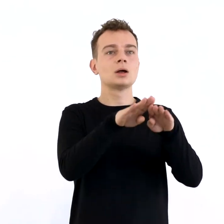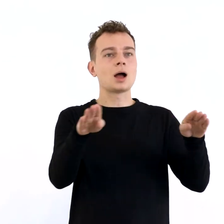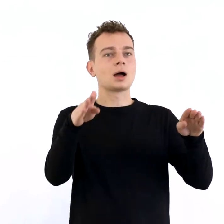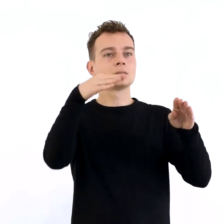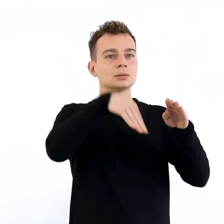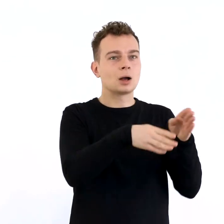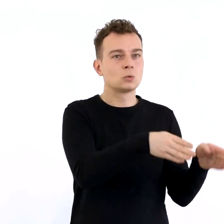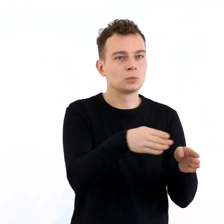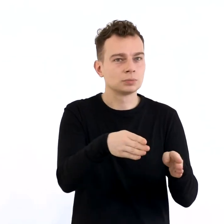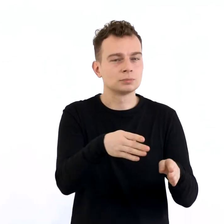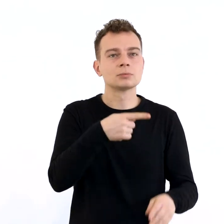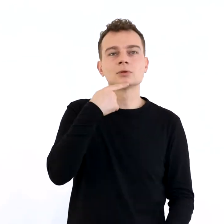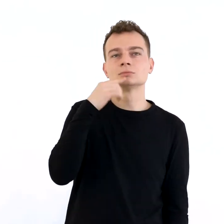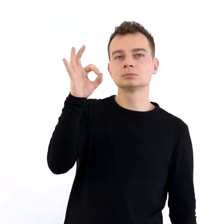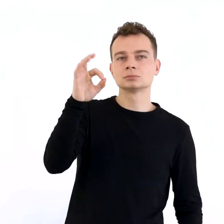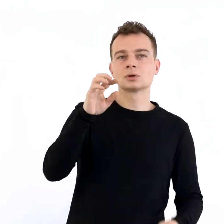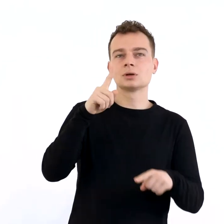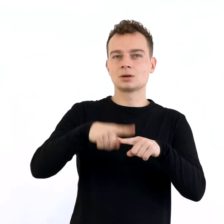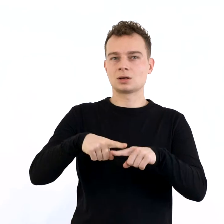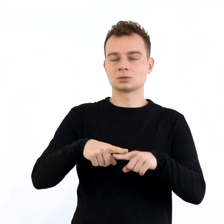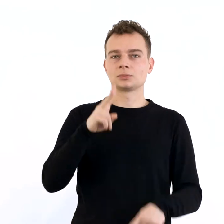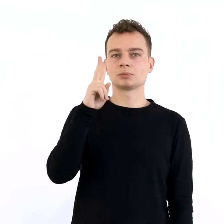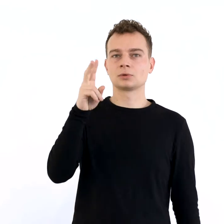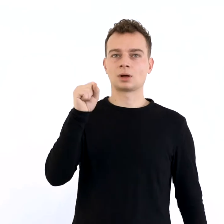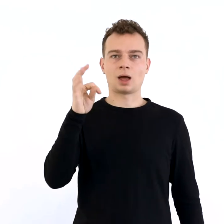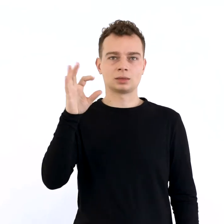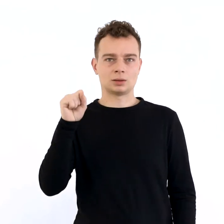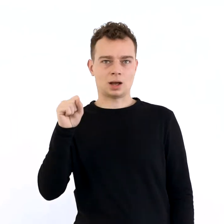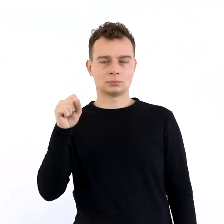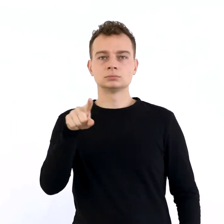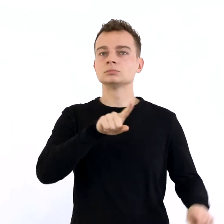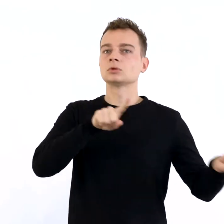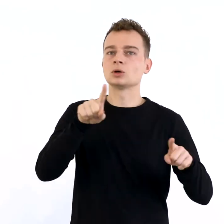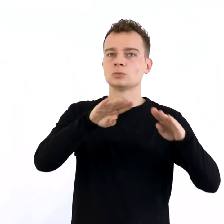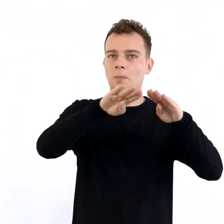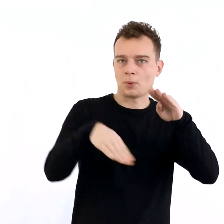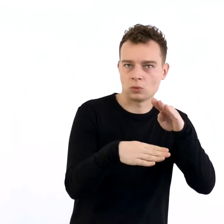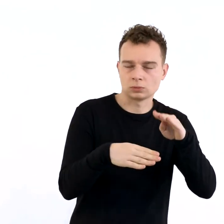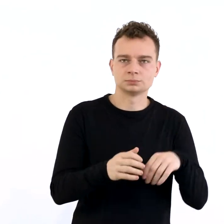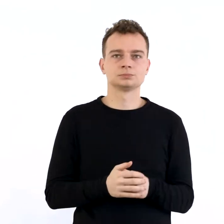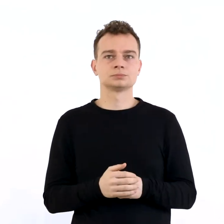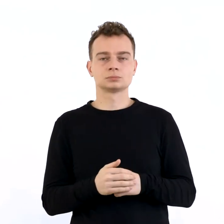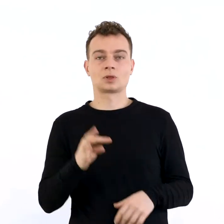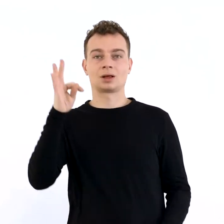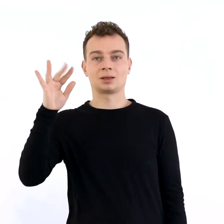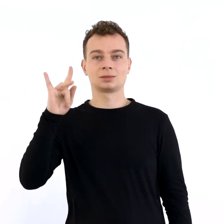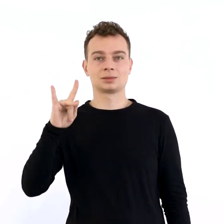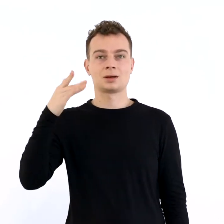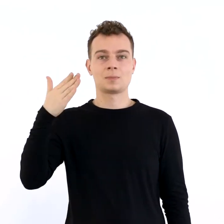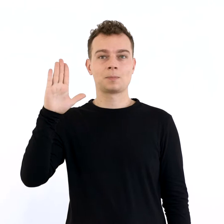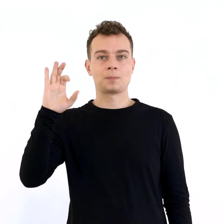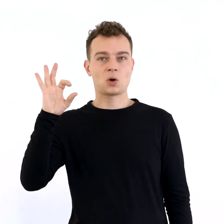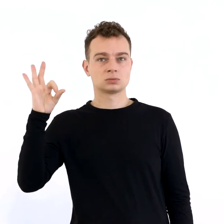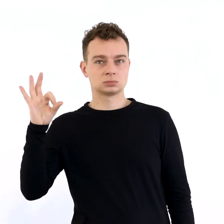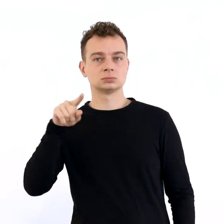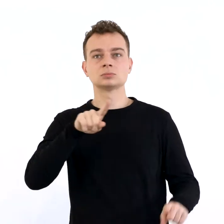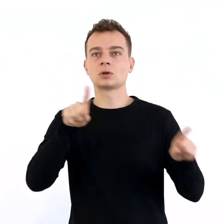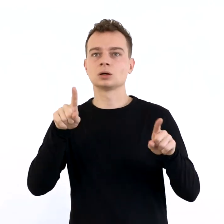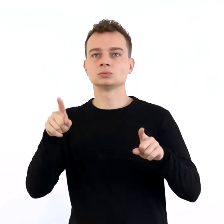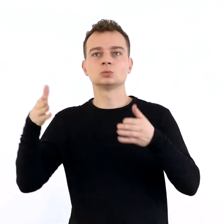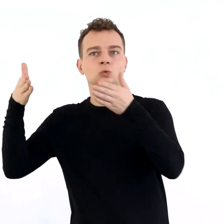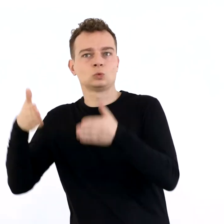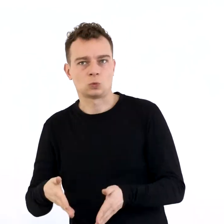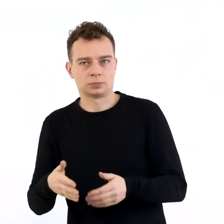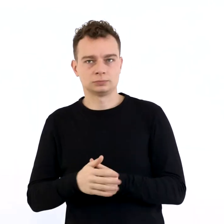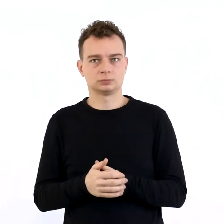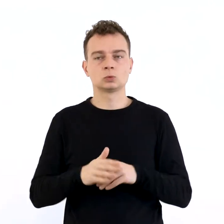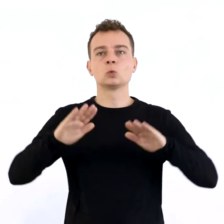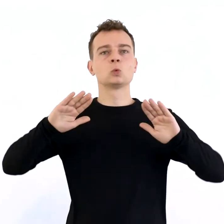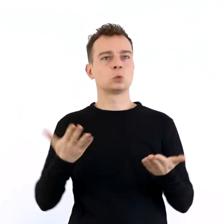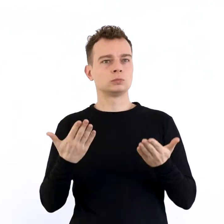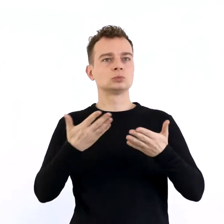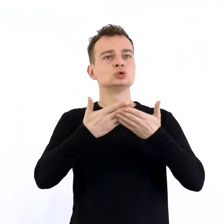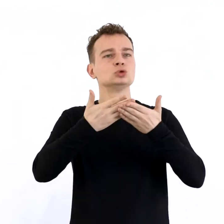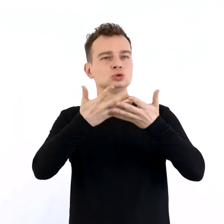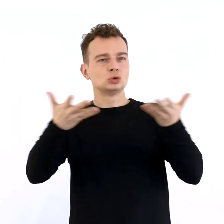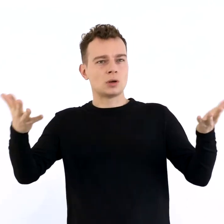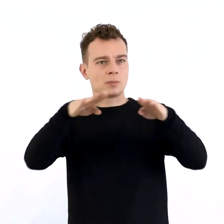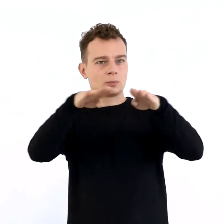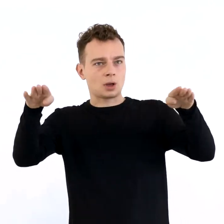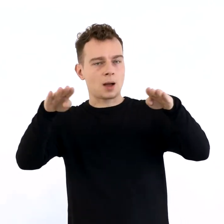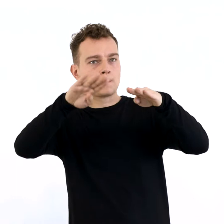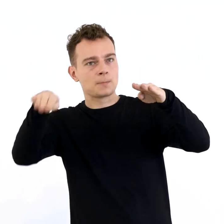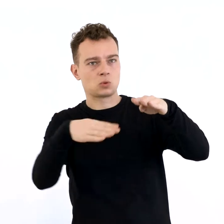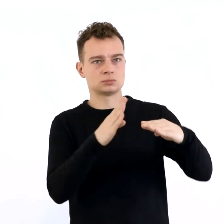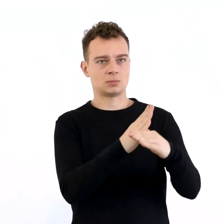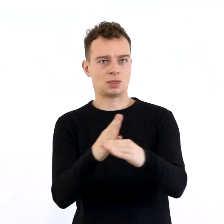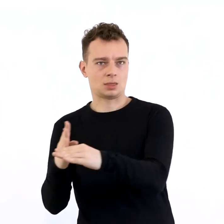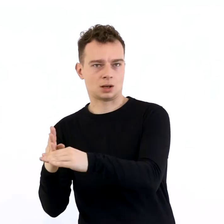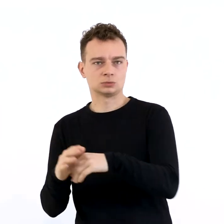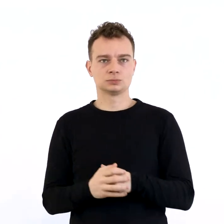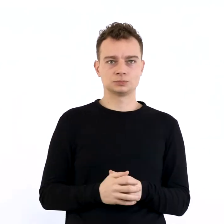Katakumby (gr. kata – pod, tymbos – grób) – cmentarz podziemny;